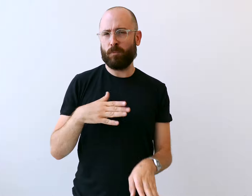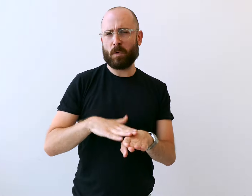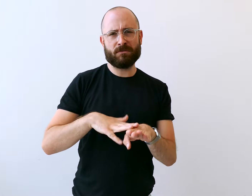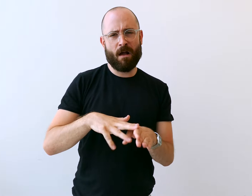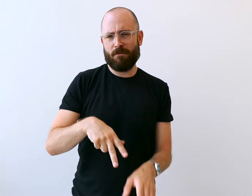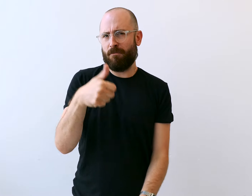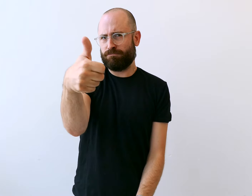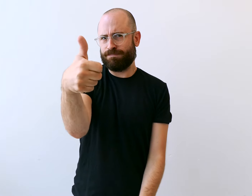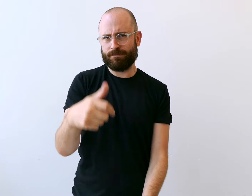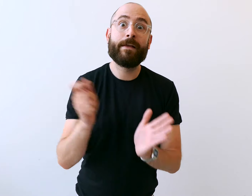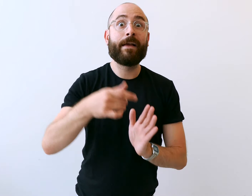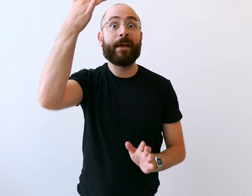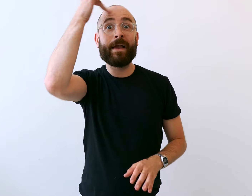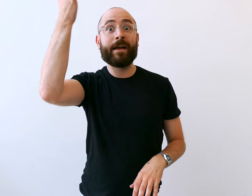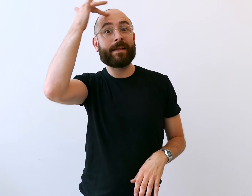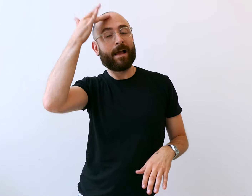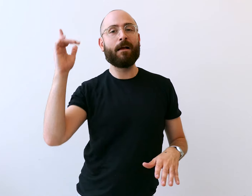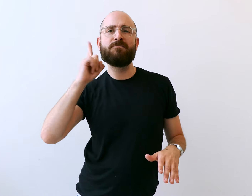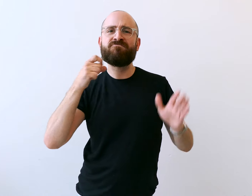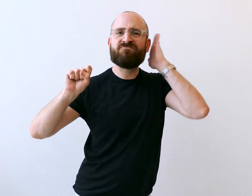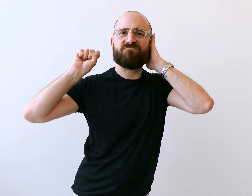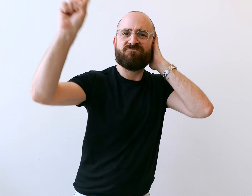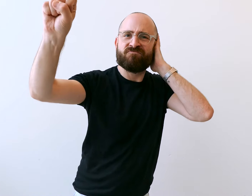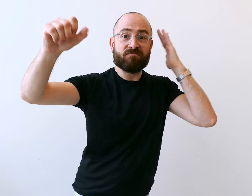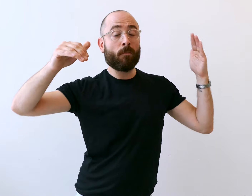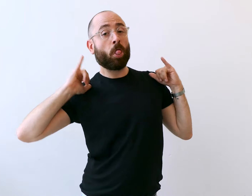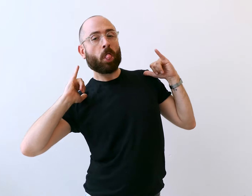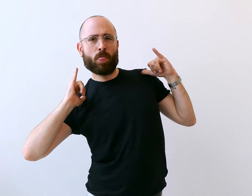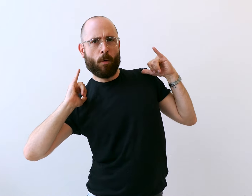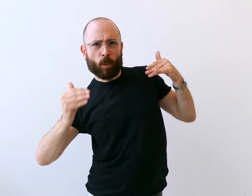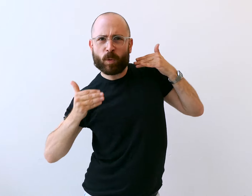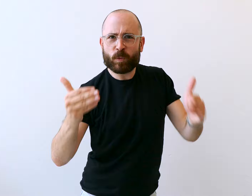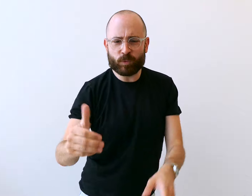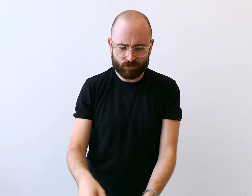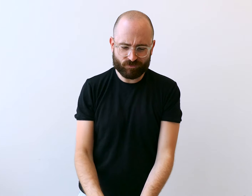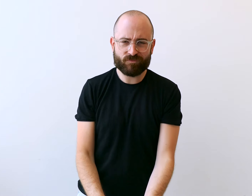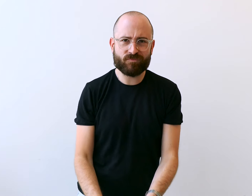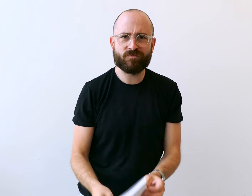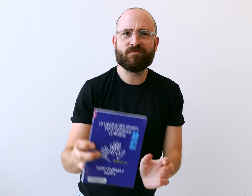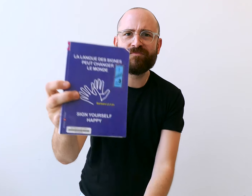Lecture très recommandée : vraiment top ! Les Deaf Power ne s’arrêtent même pas pendant l'été et s'offrent cette lecture !